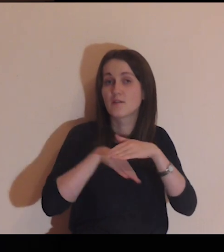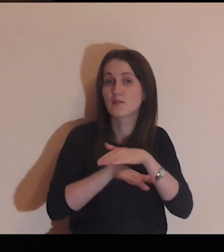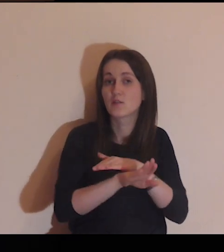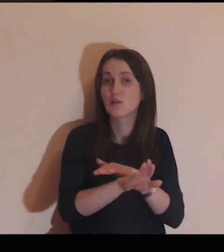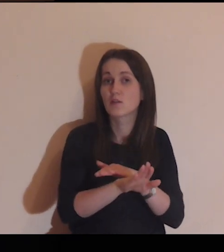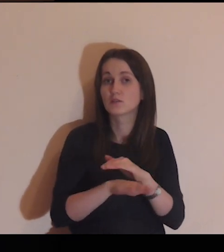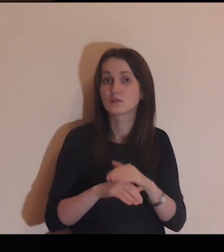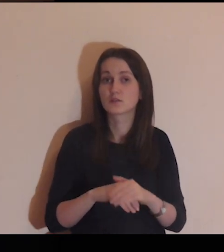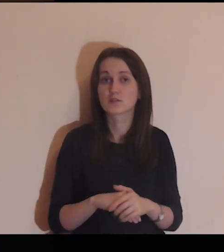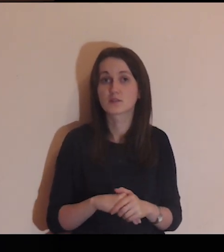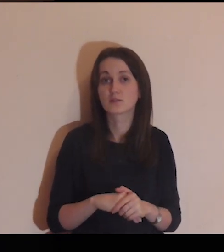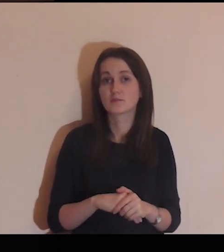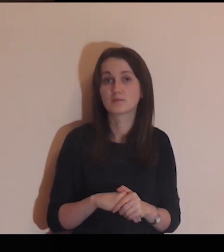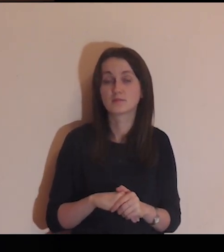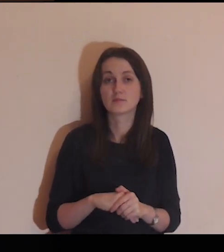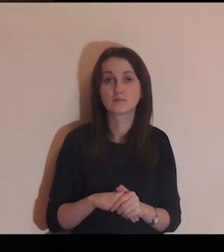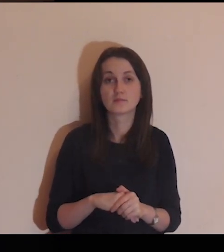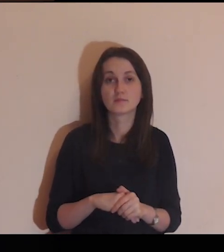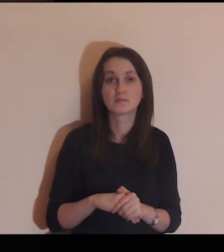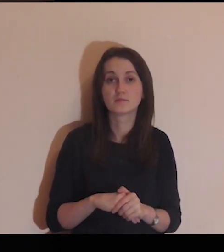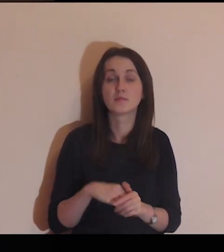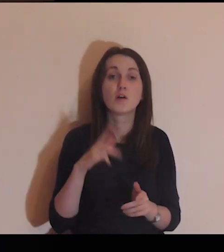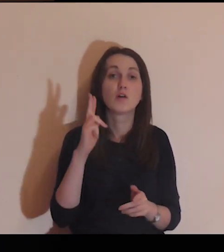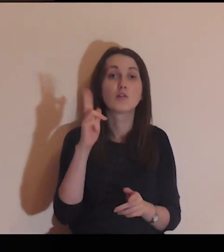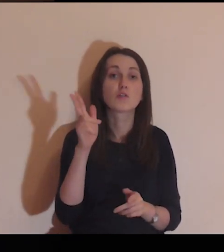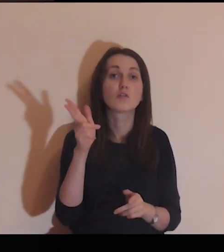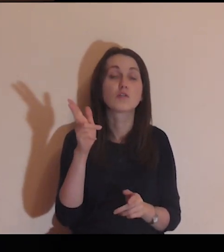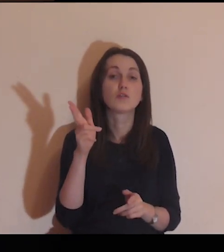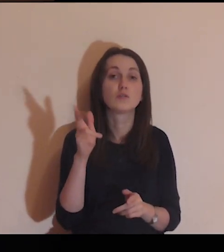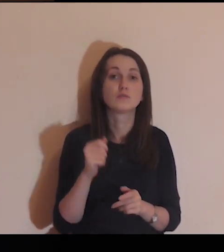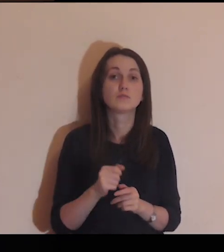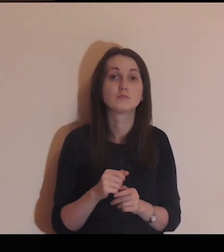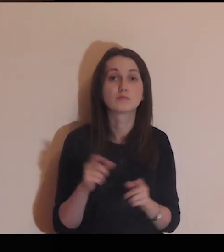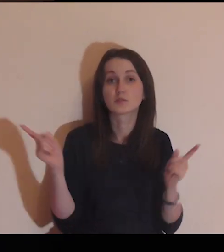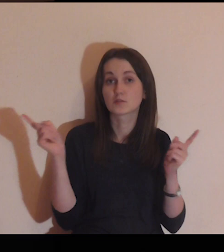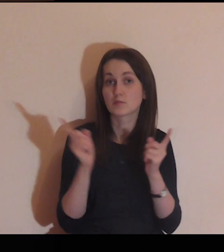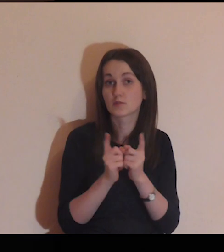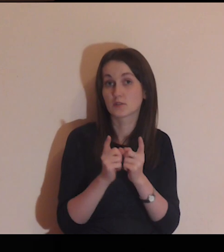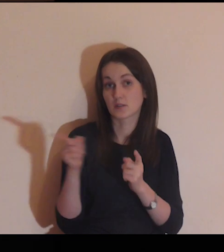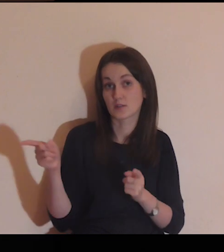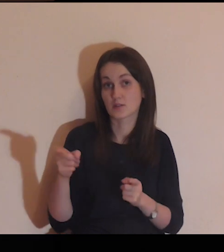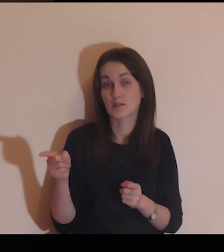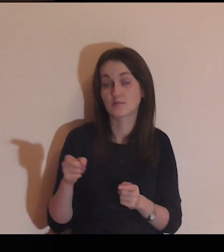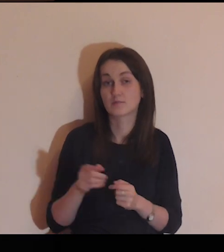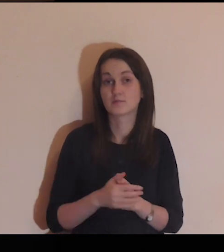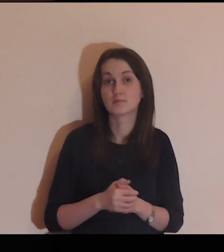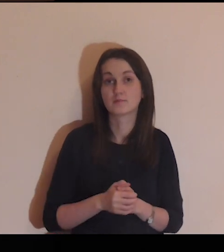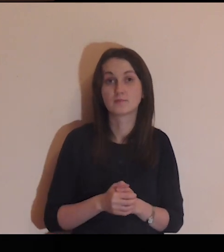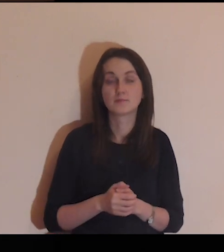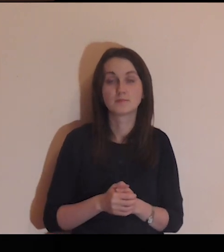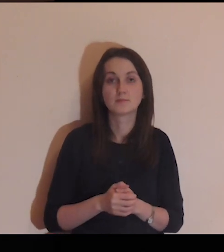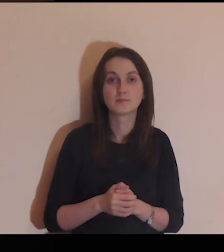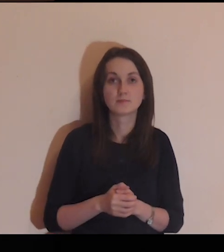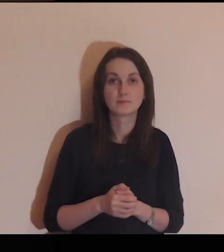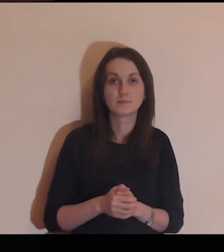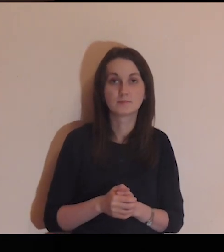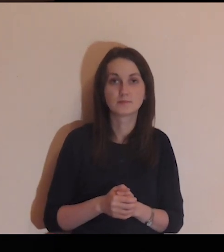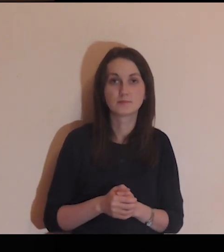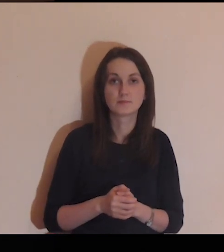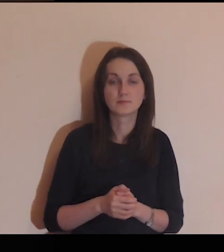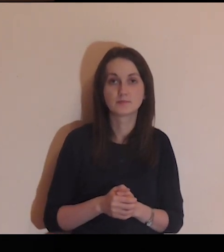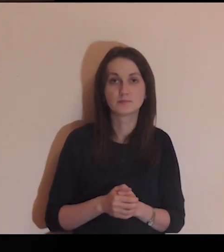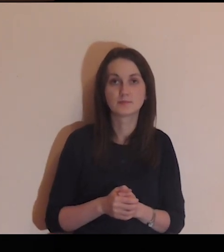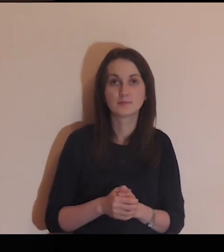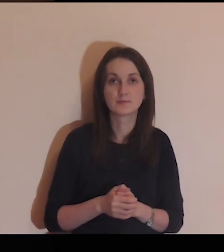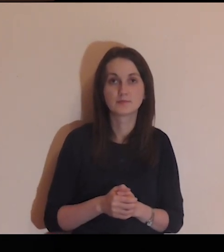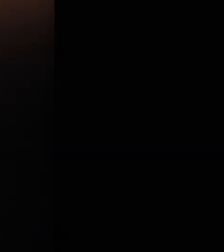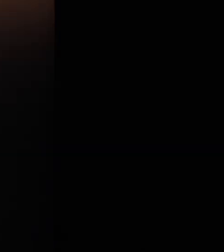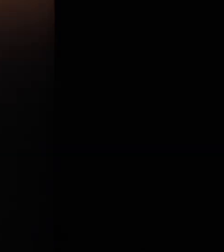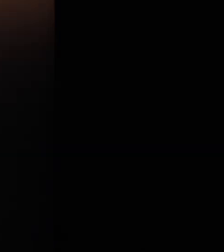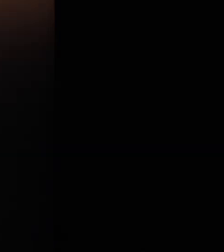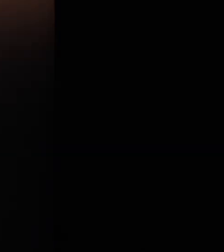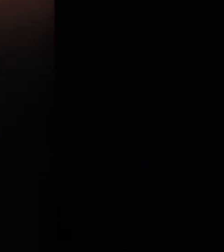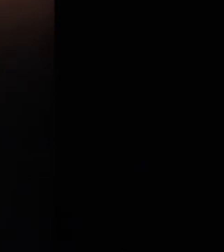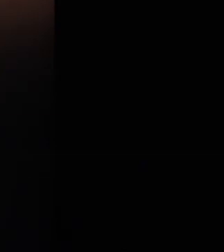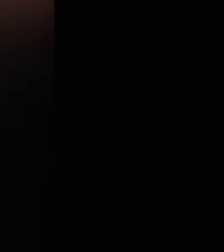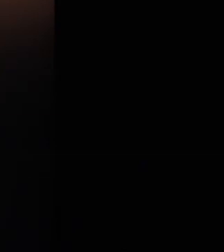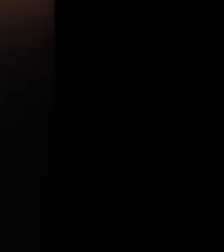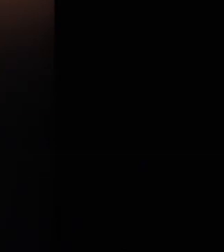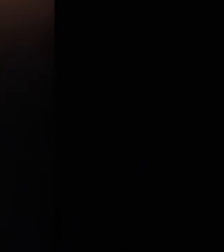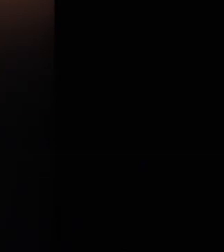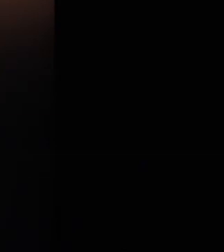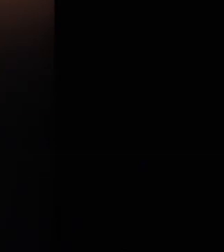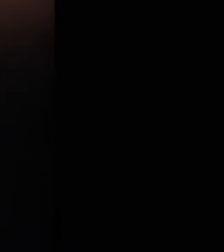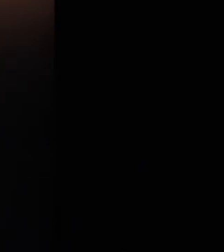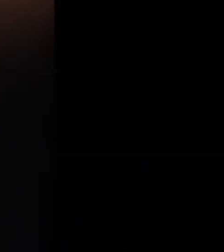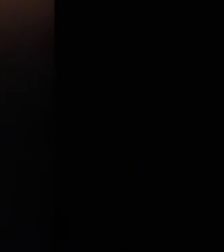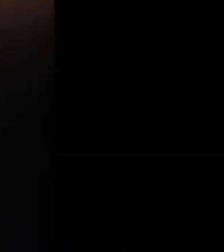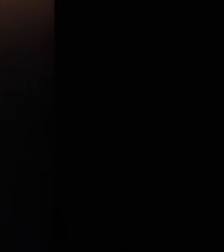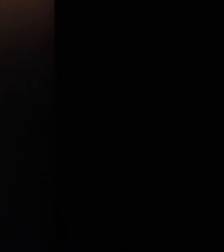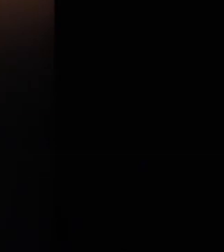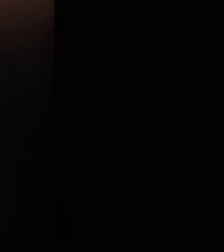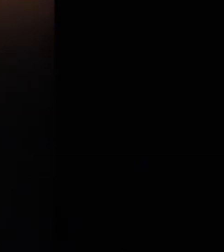wychodzisz przez nią - kogo tam spotykasz?